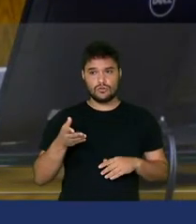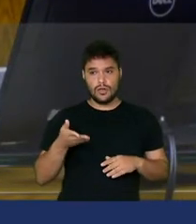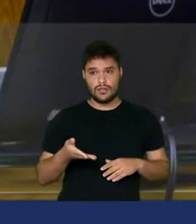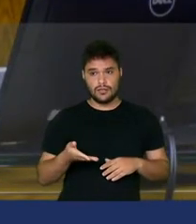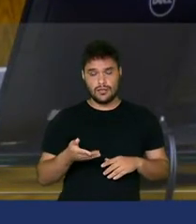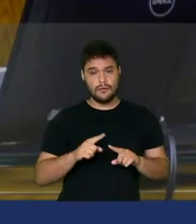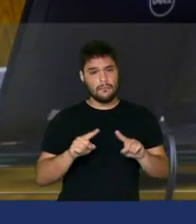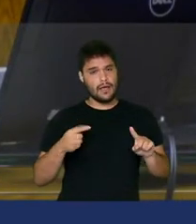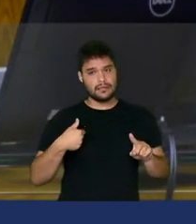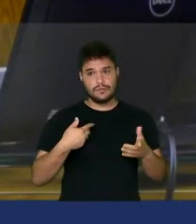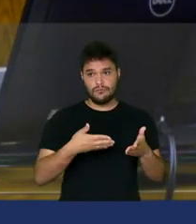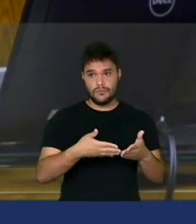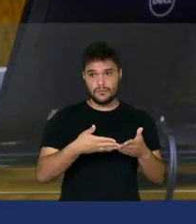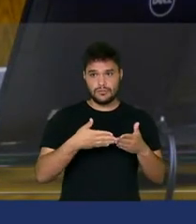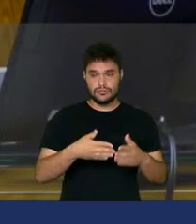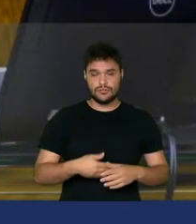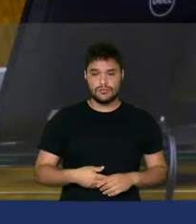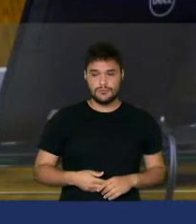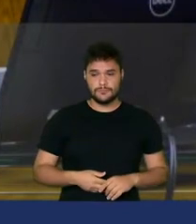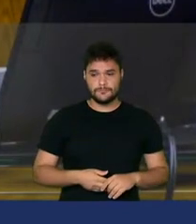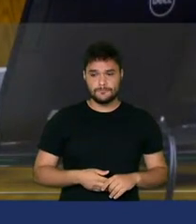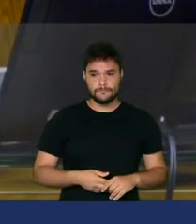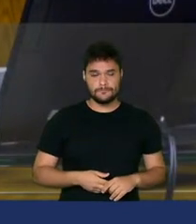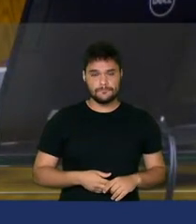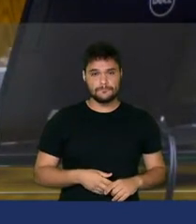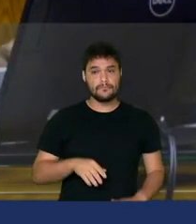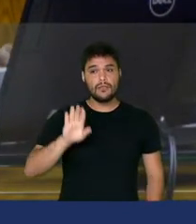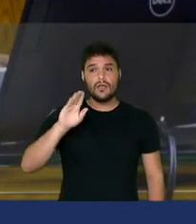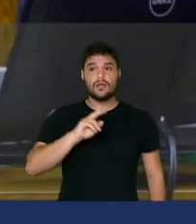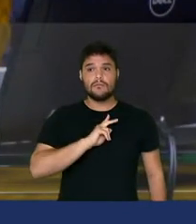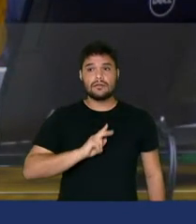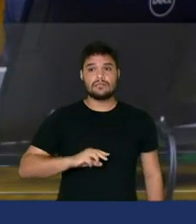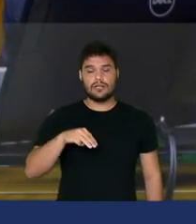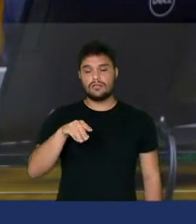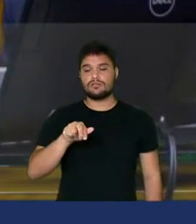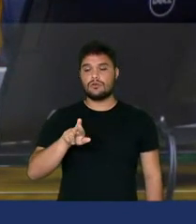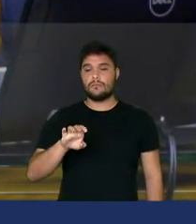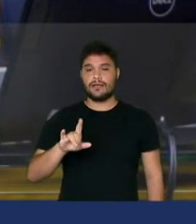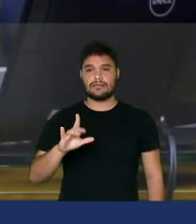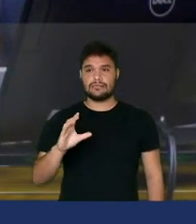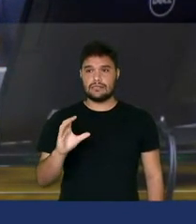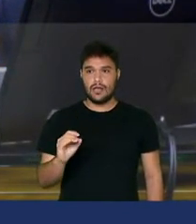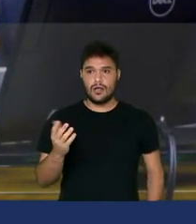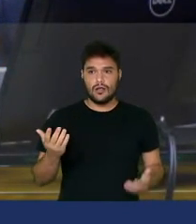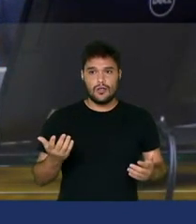MAS ESTÁ FEITO O APELO. -- [DEPUTADO]: PRESIDENTE, PRESIDENTE MARCELO. PRIMEIRO VÊ-LO NA